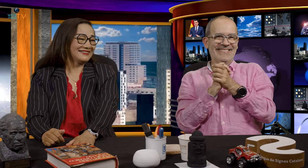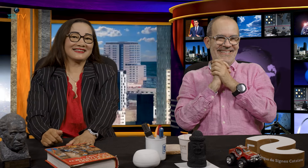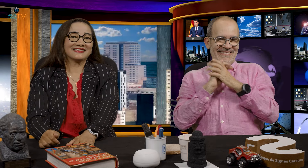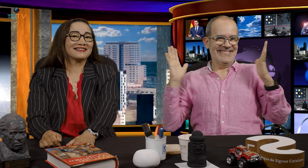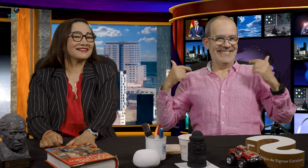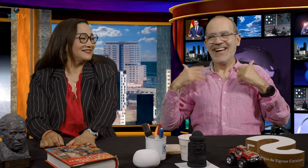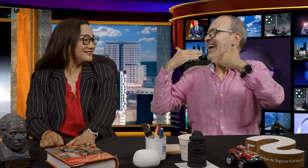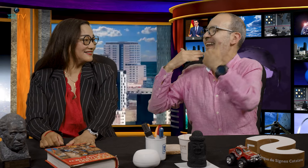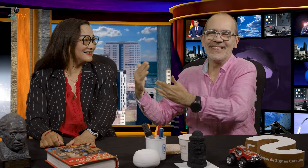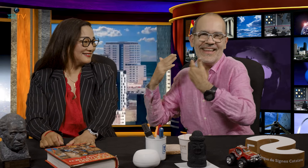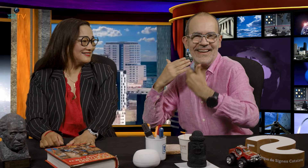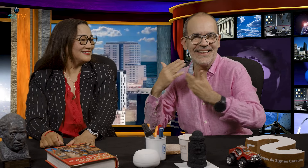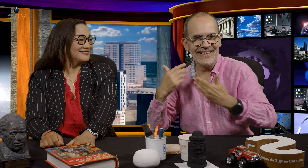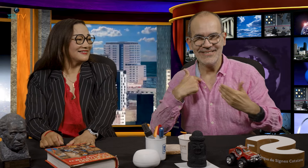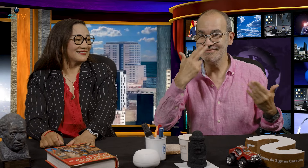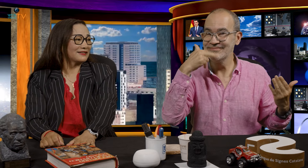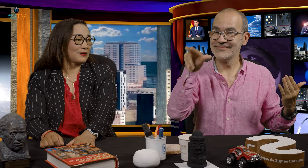¡mira qué bien! Gracias, gracias.